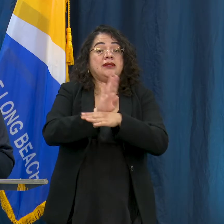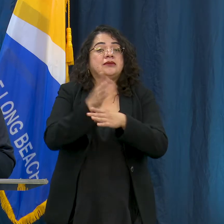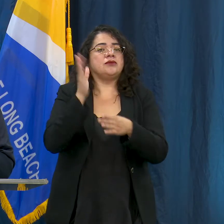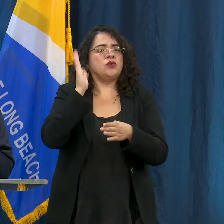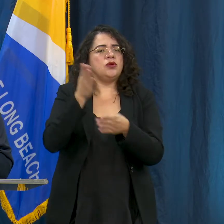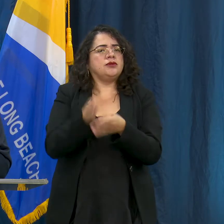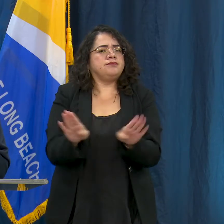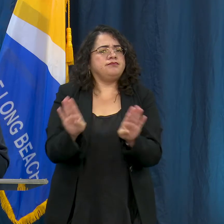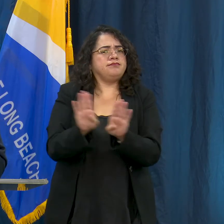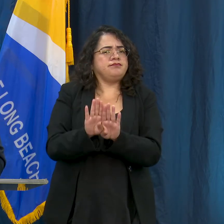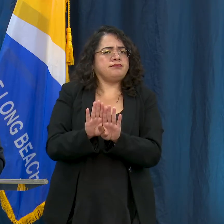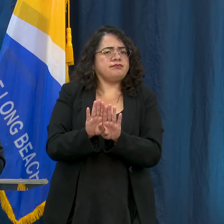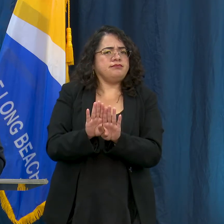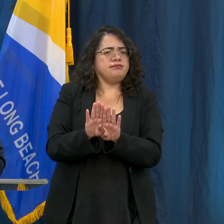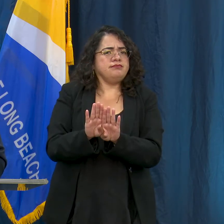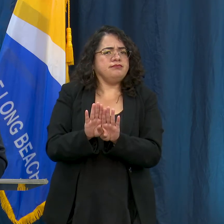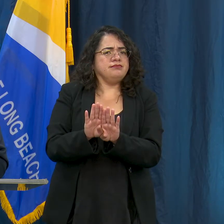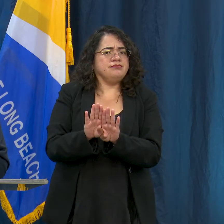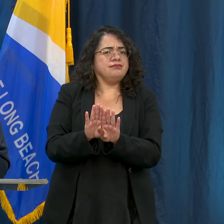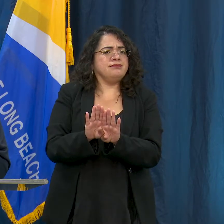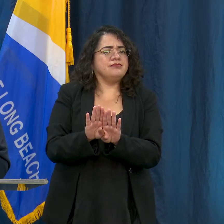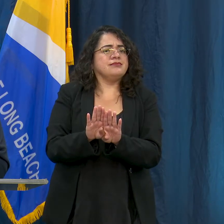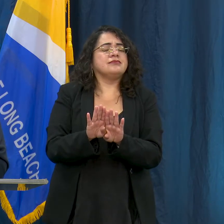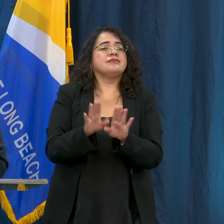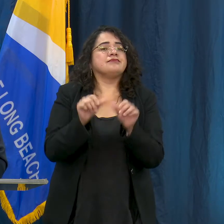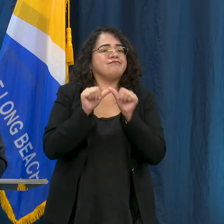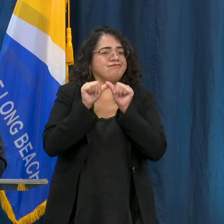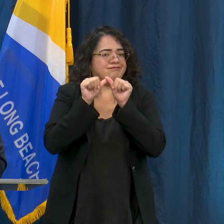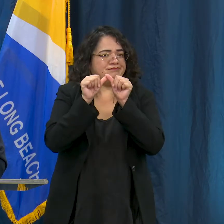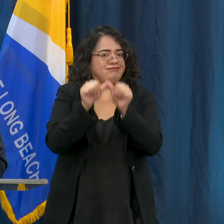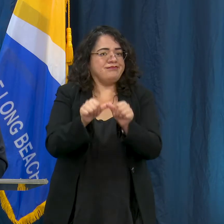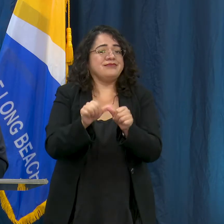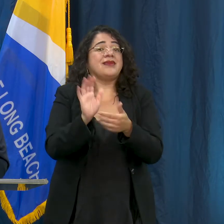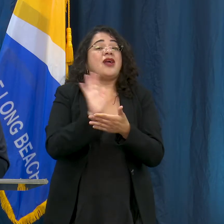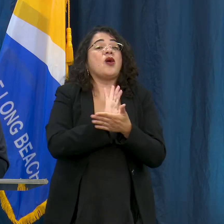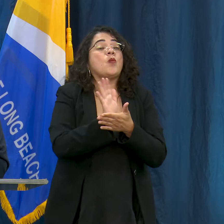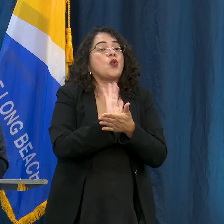de las entradas en las próximas semanas towed area son los Cena's centros de